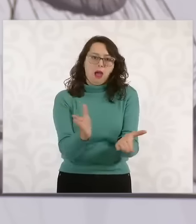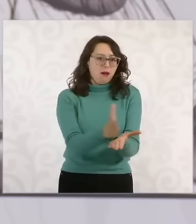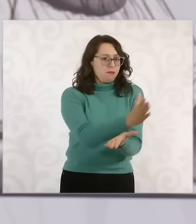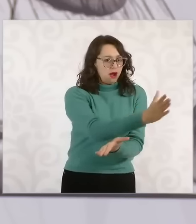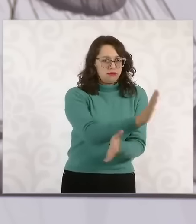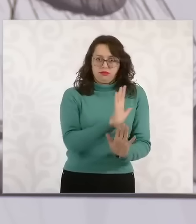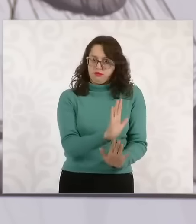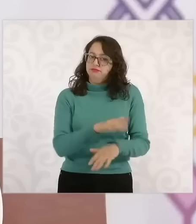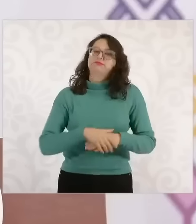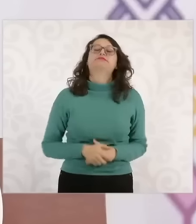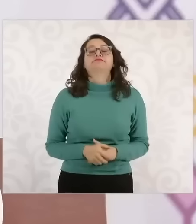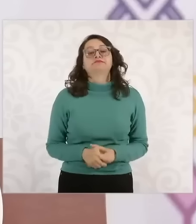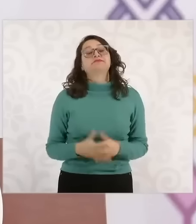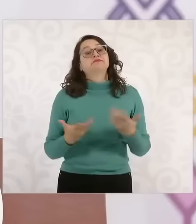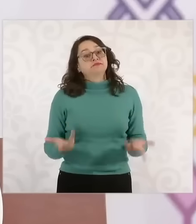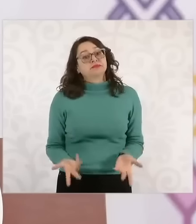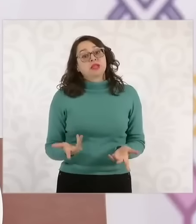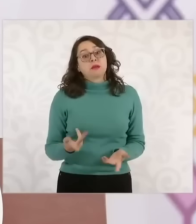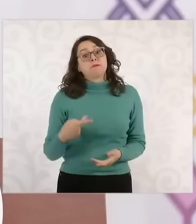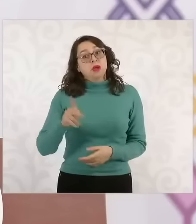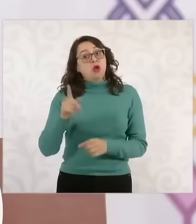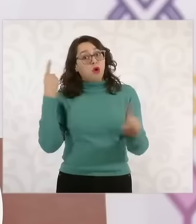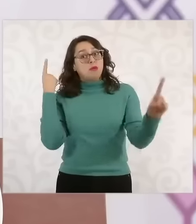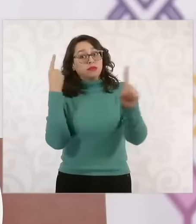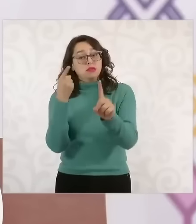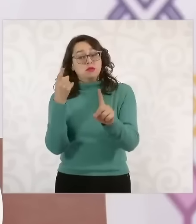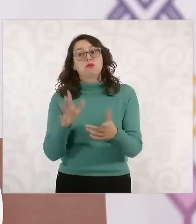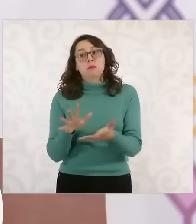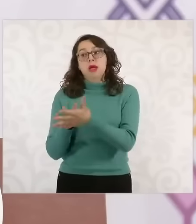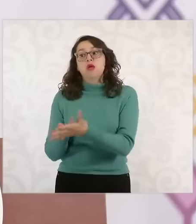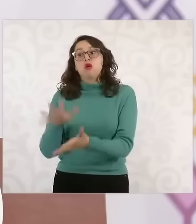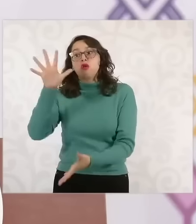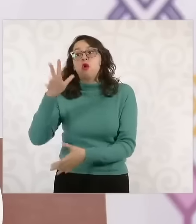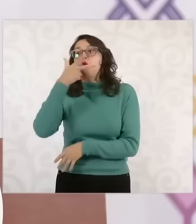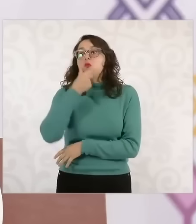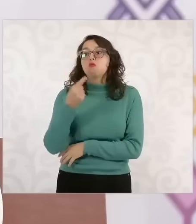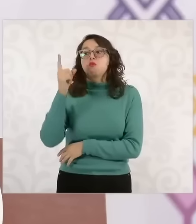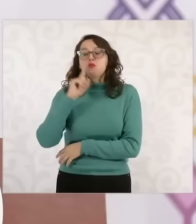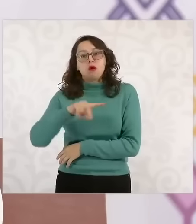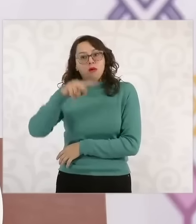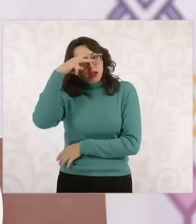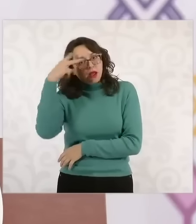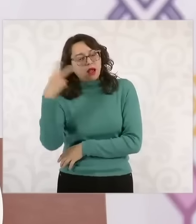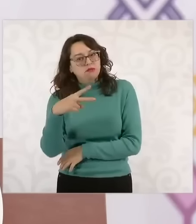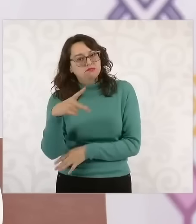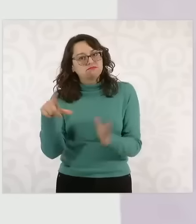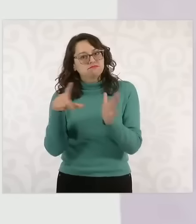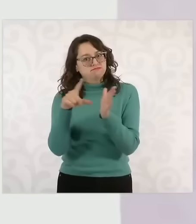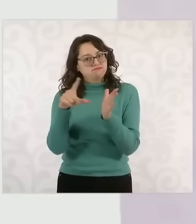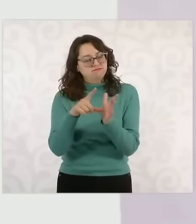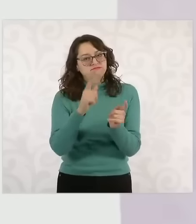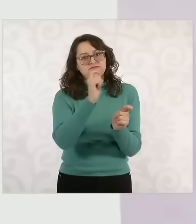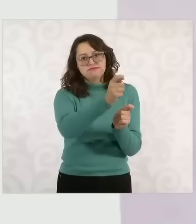mexicanas y mexicanos queden credencializados. ¿De qué le sirve al ciudadano, a la gente esta